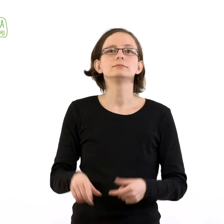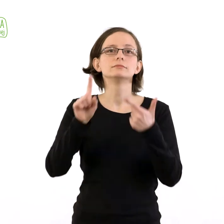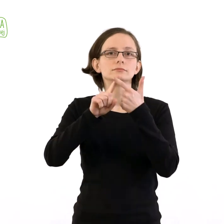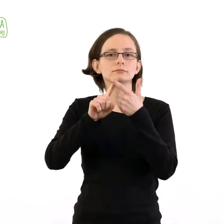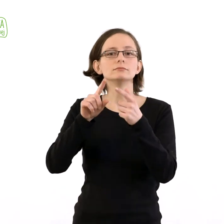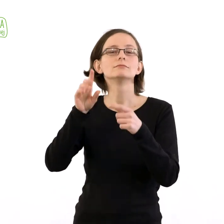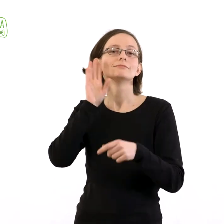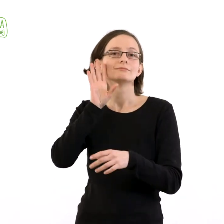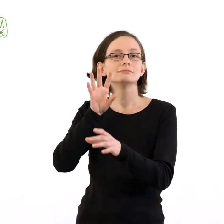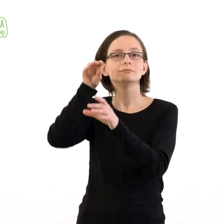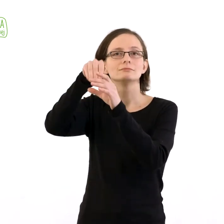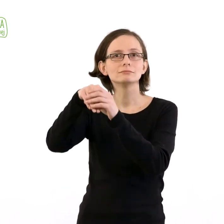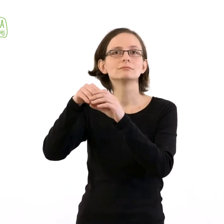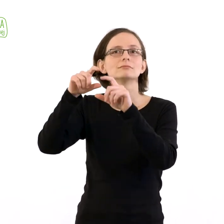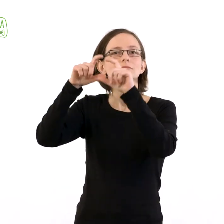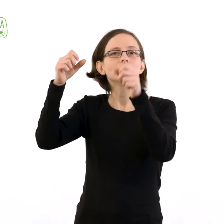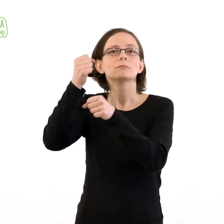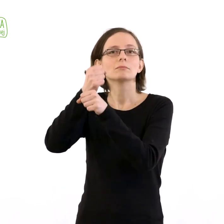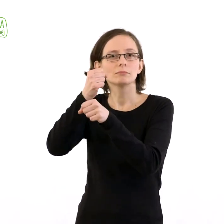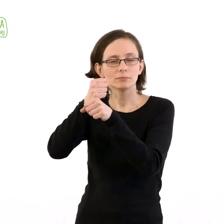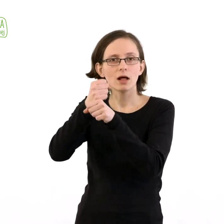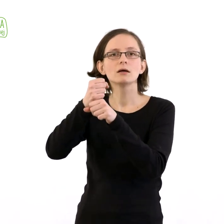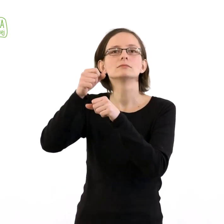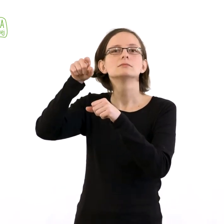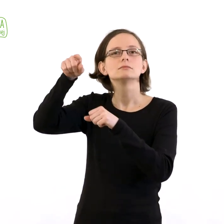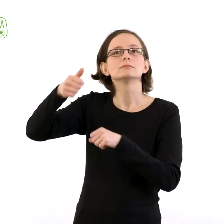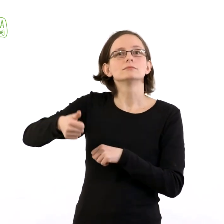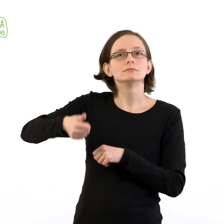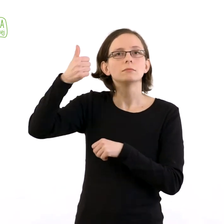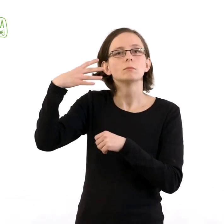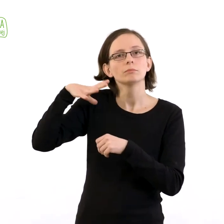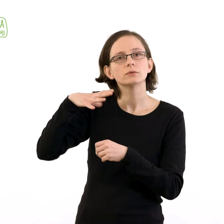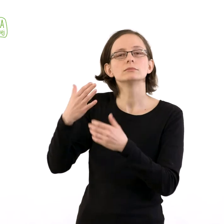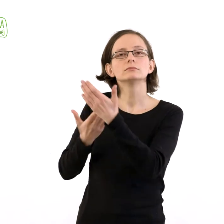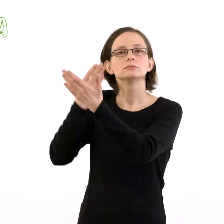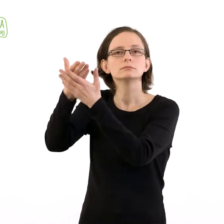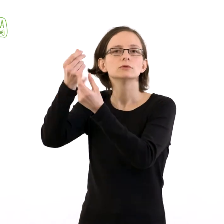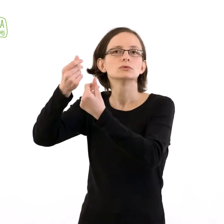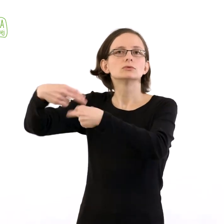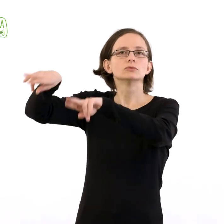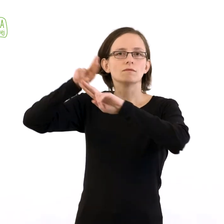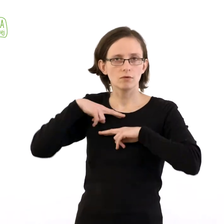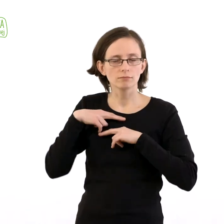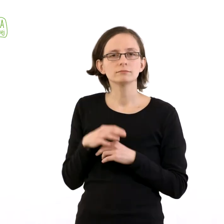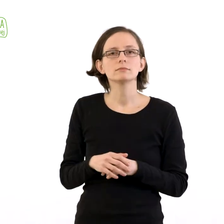pozostających w zatrudnieniu u pracodawcy występującego o zwrot kosztów,